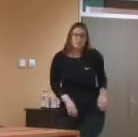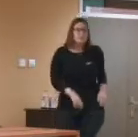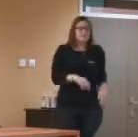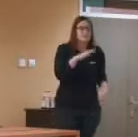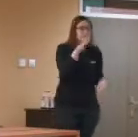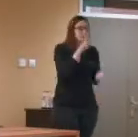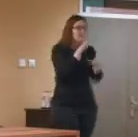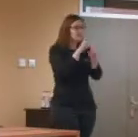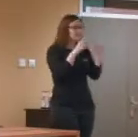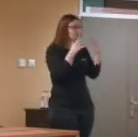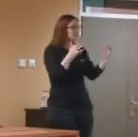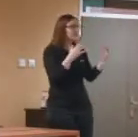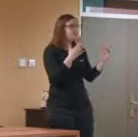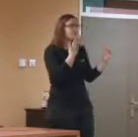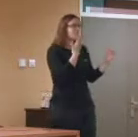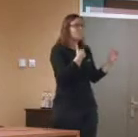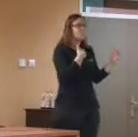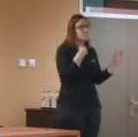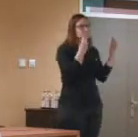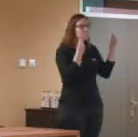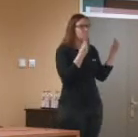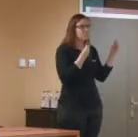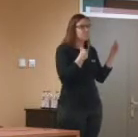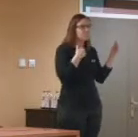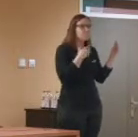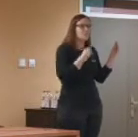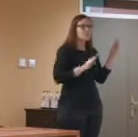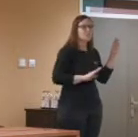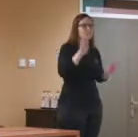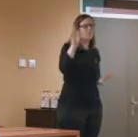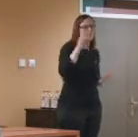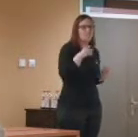oportuno, tiene la palabra. Adrían, tienes ahí el micrófono